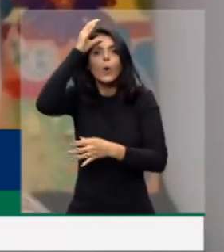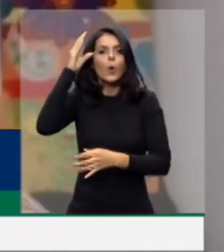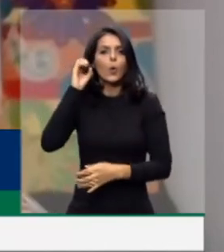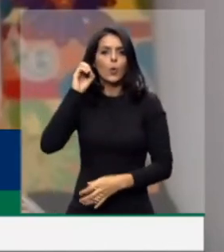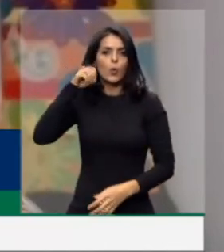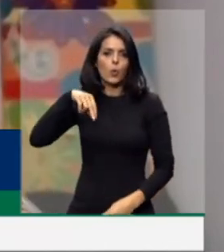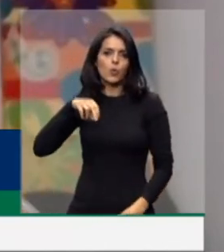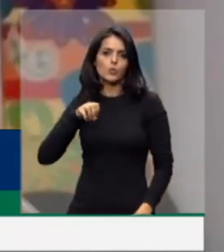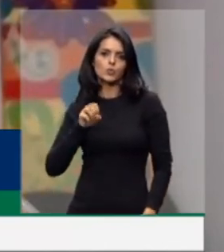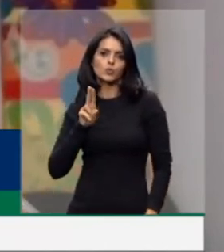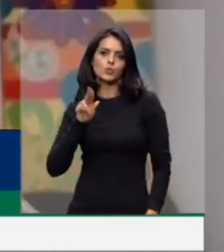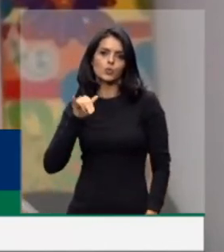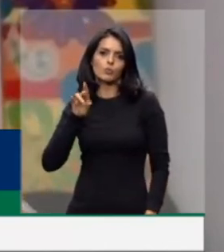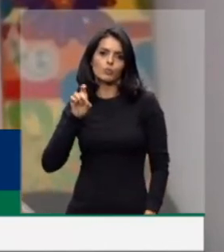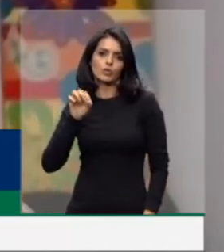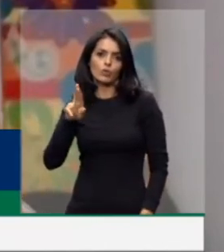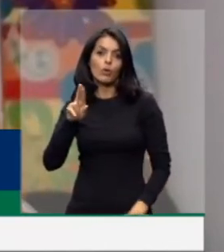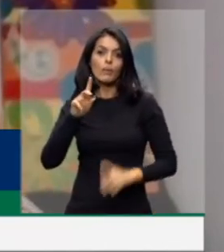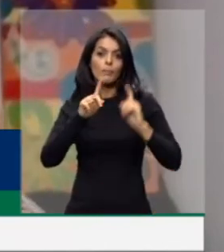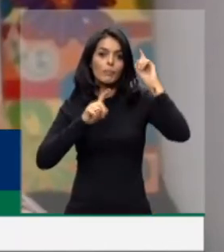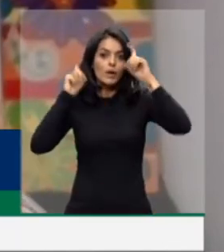GENTE NÃO PODE DEIXAR CADUCAR, PRINCIPALMENTE A PARTE DA MEDIDA PROVISÓRIA QUE TOCA OS CONSUMIDORES, QUE